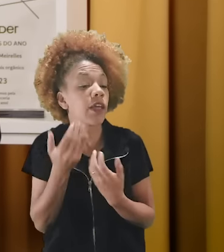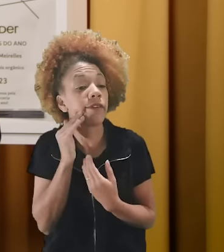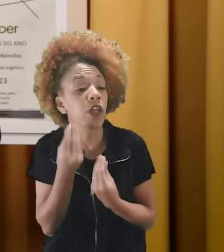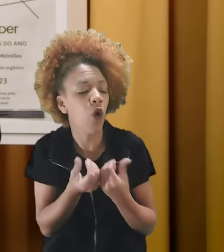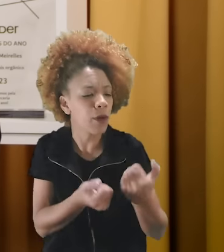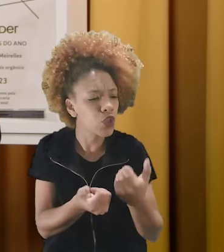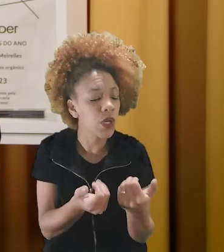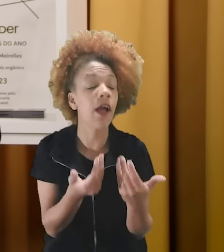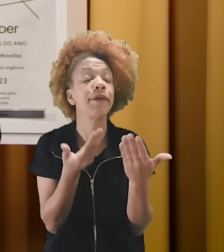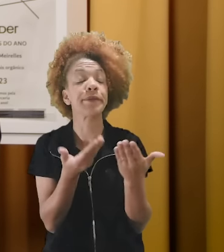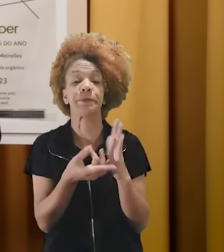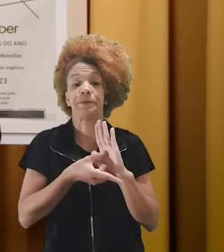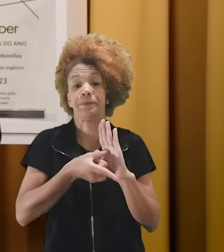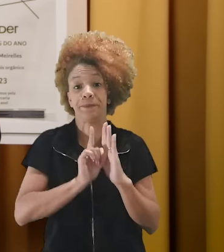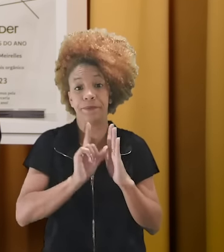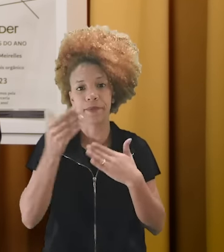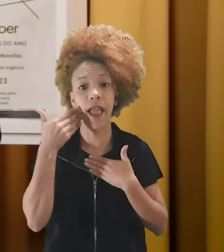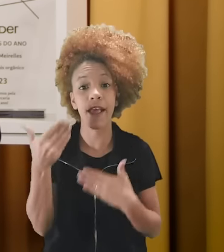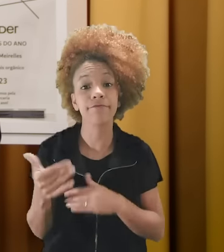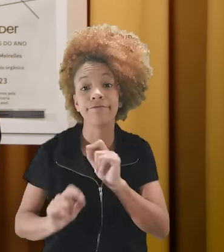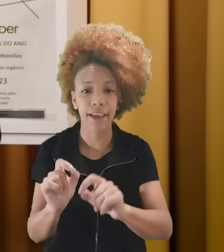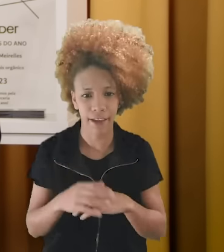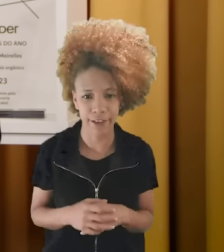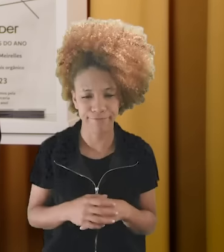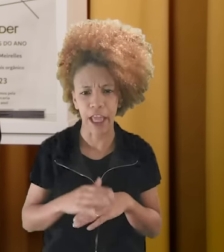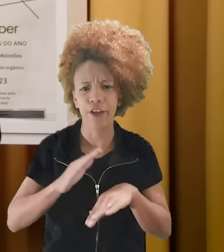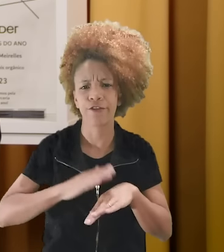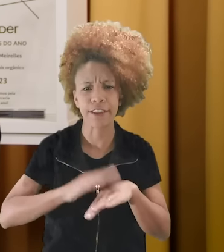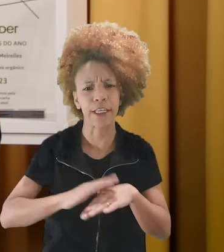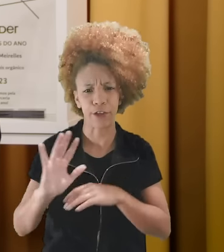entender como é que é jogar isso daqui e antes eu vou agradecer quem tá fazendo esse episódio